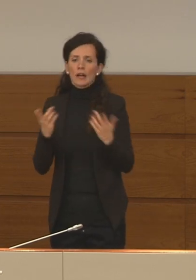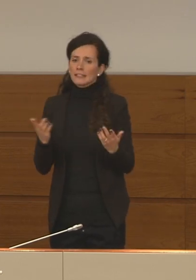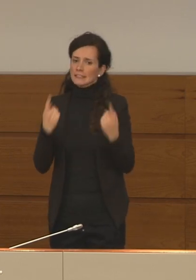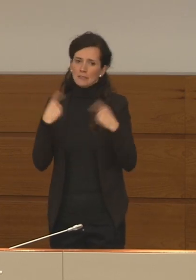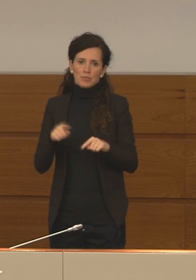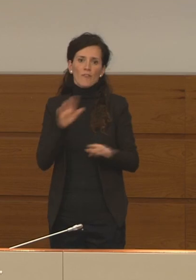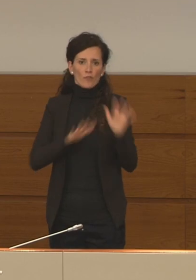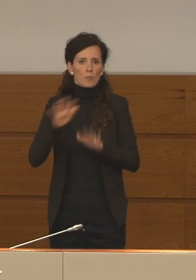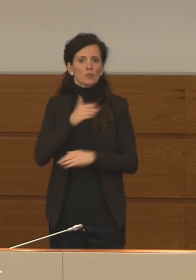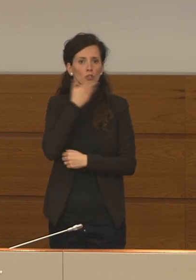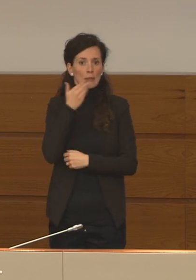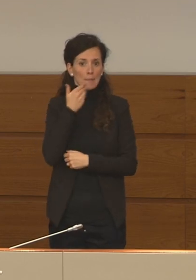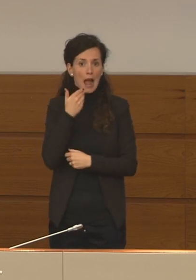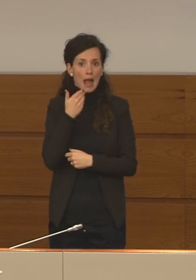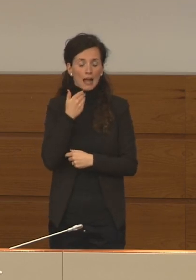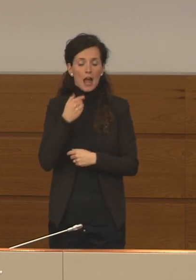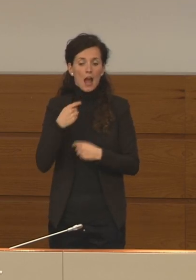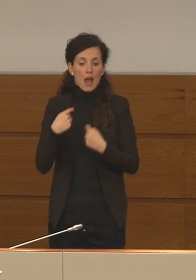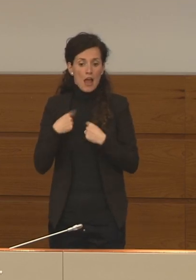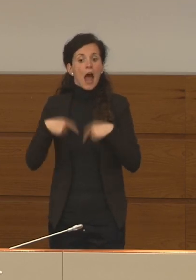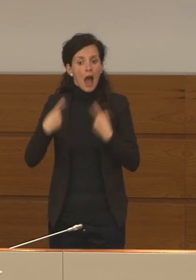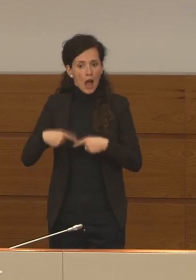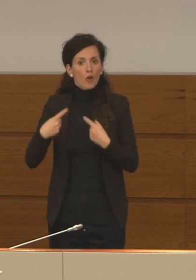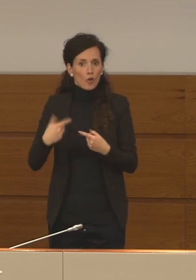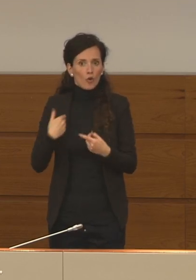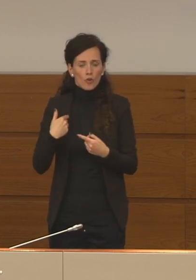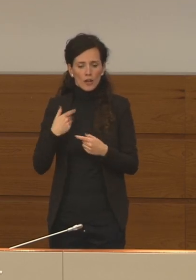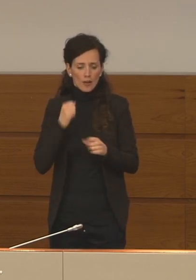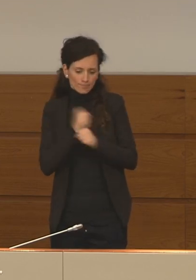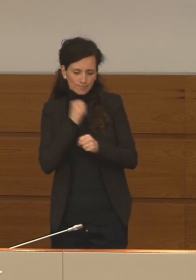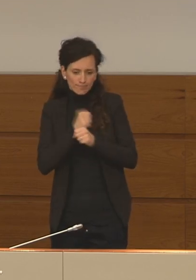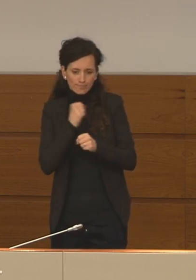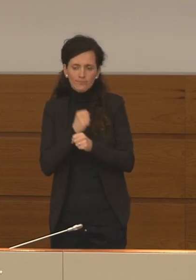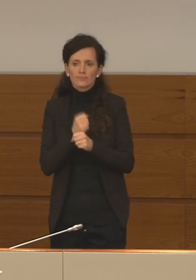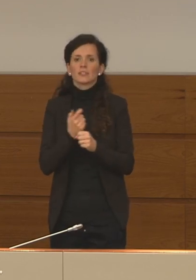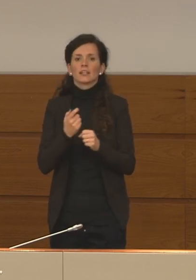stiamo lavorando, il possibile rallentamento che si potrebbe ipotizzare